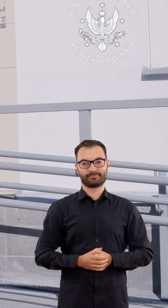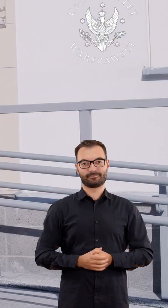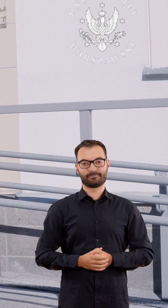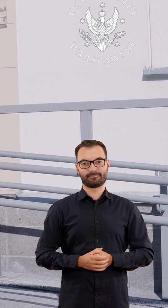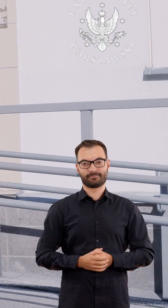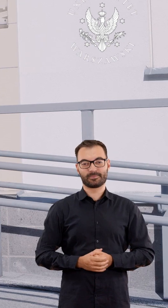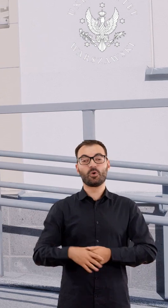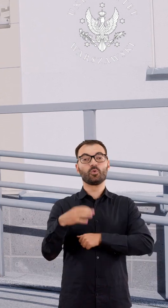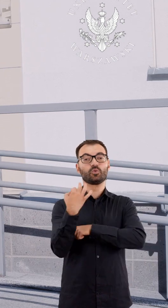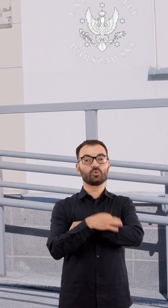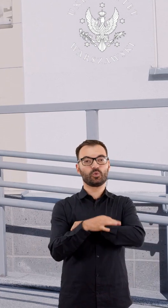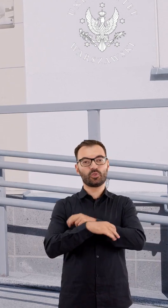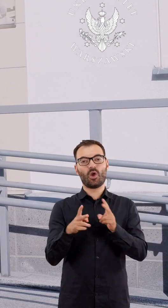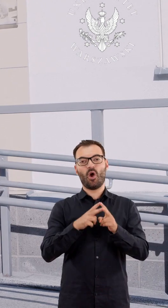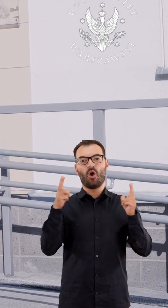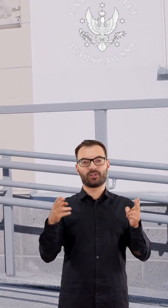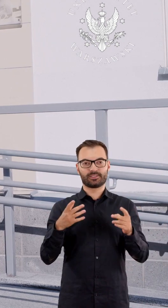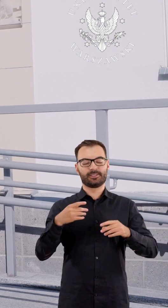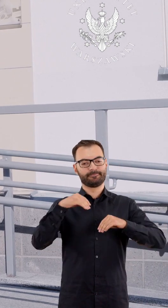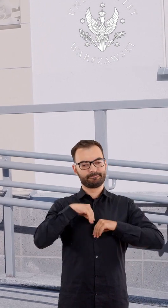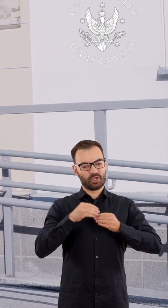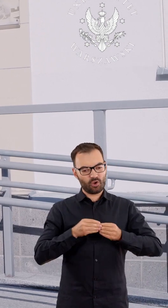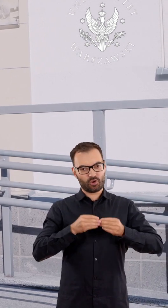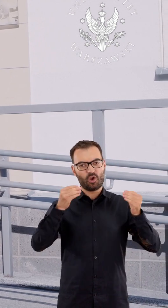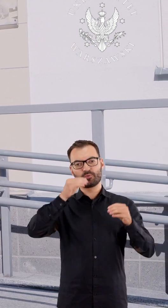Studia wyższe to czas nie tylko rozwoju osobistego i nauki,